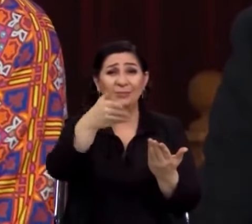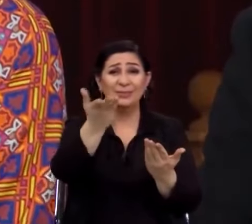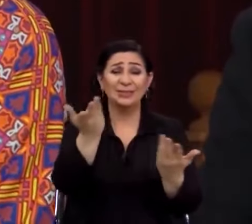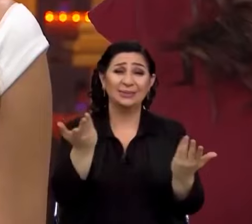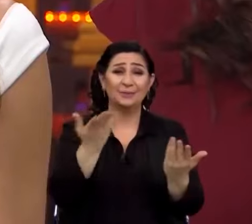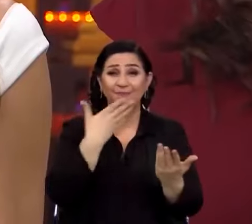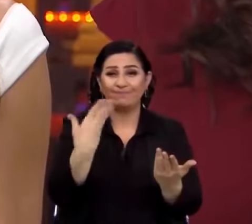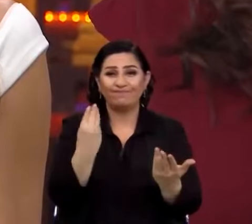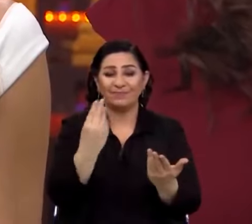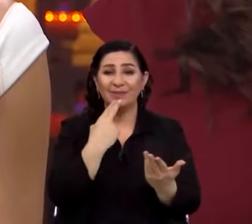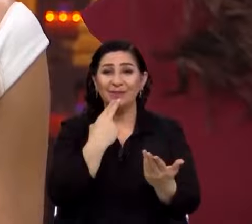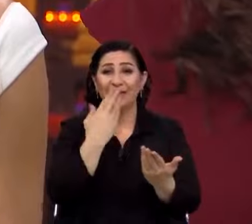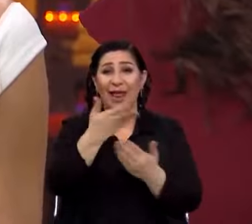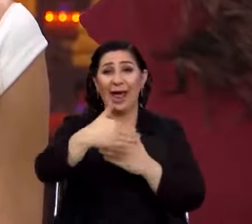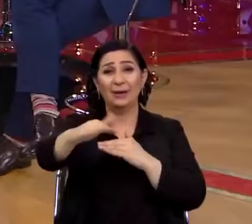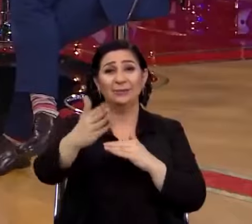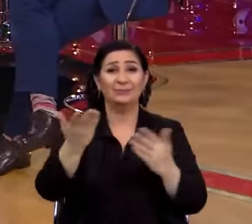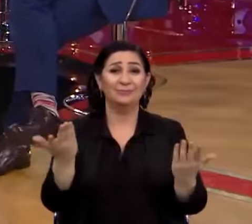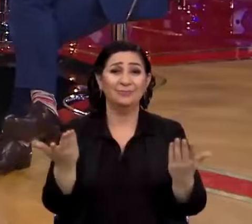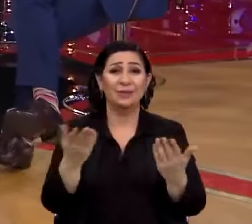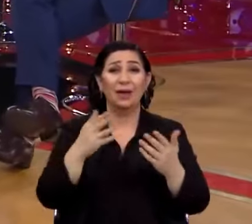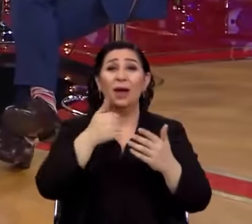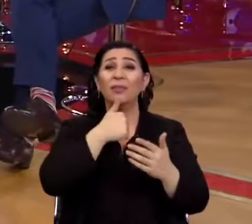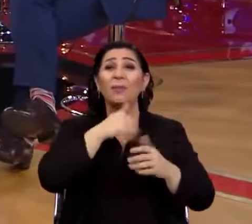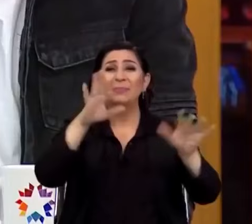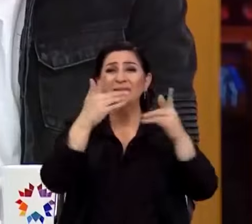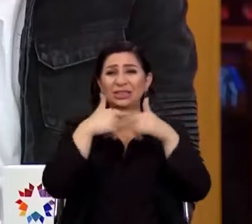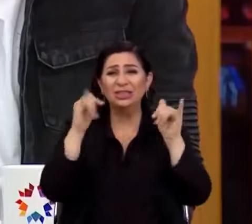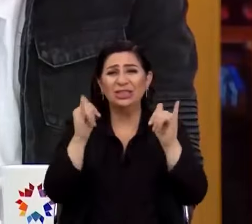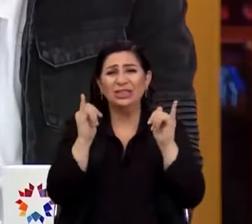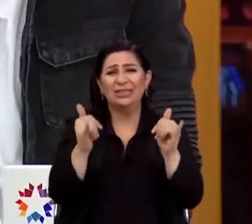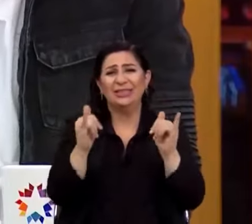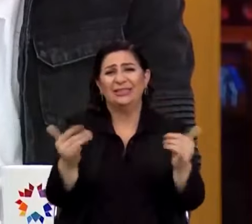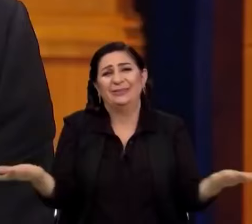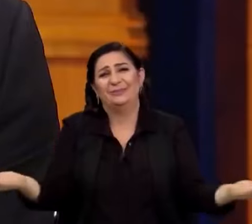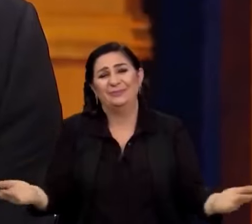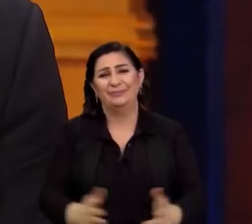ne kadar güzel kadınlar var hakikaten masada heriflerin çirkinliğine